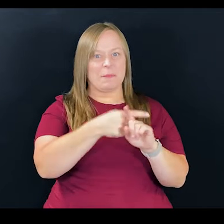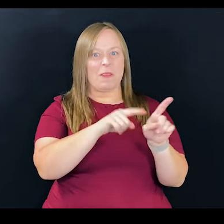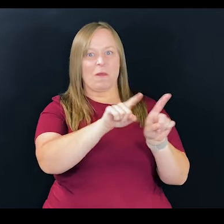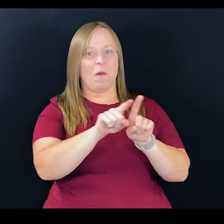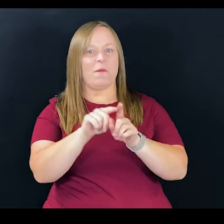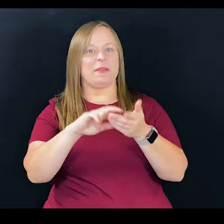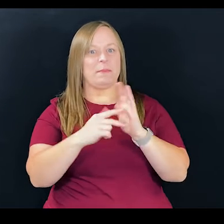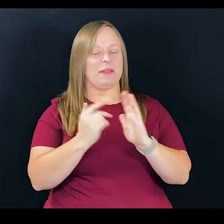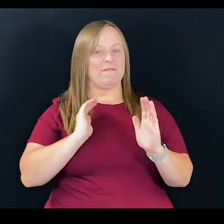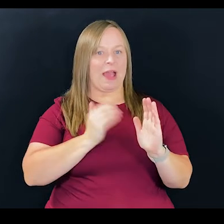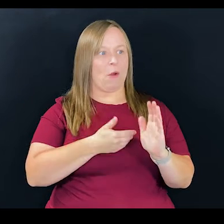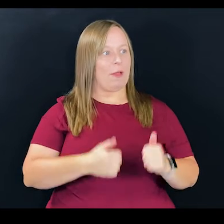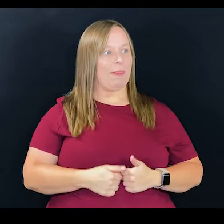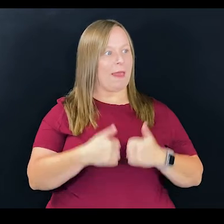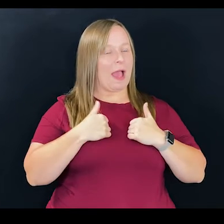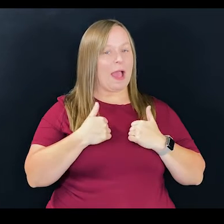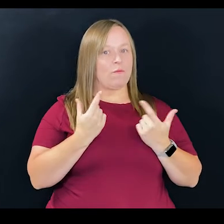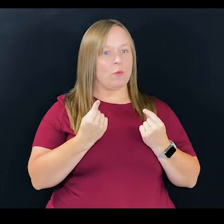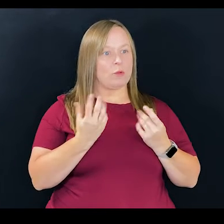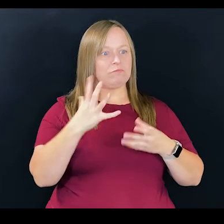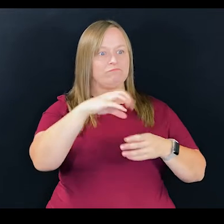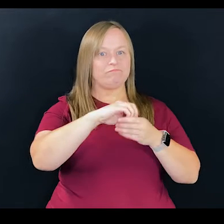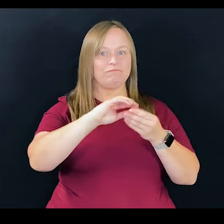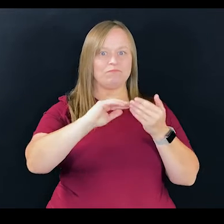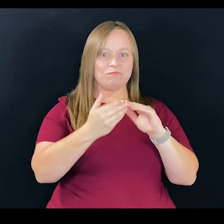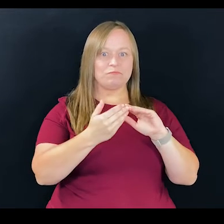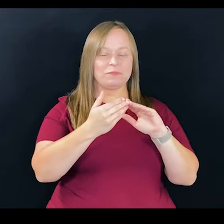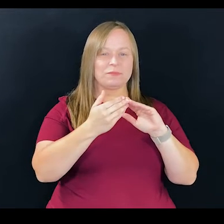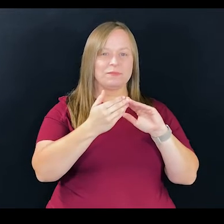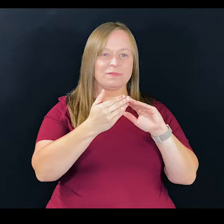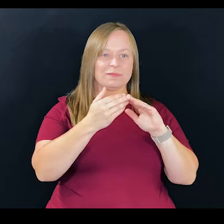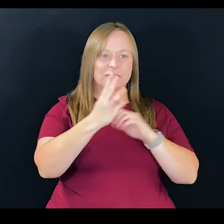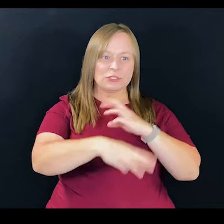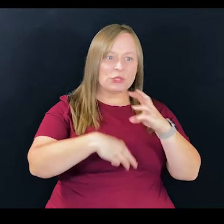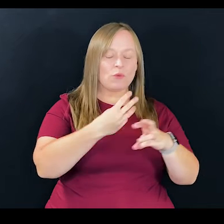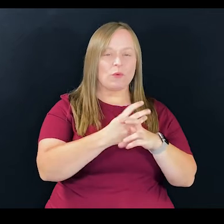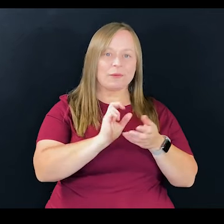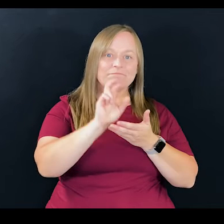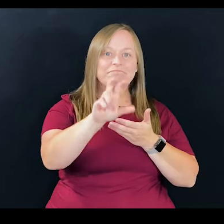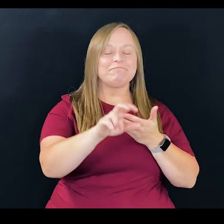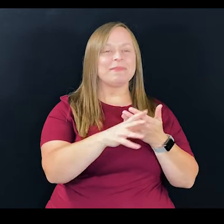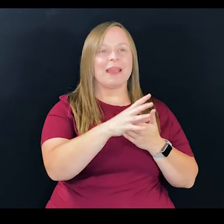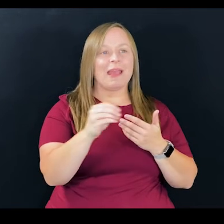por nuestra existencia, por lo que contribuimos a la sociedad.